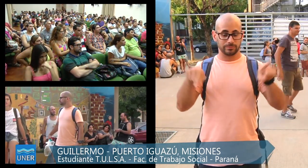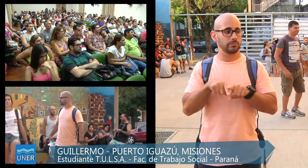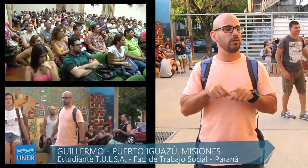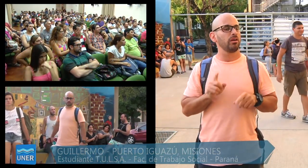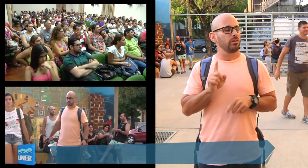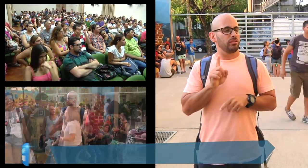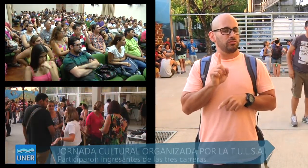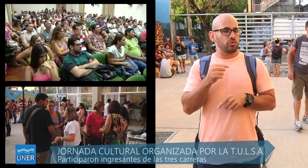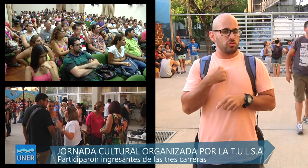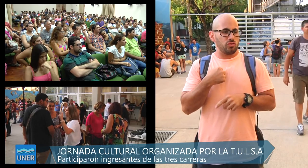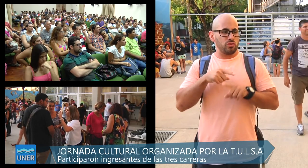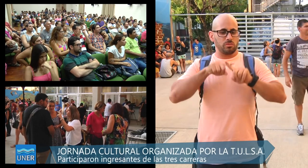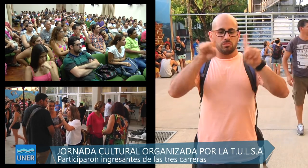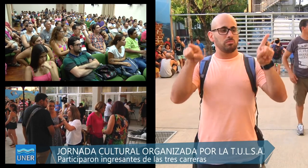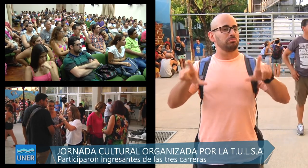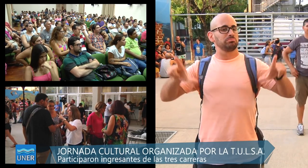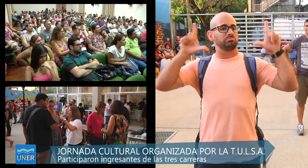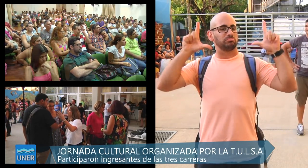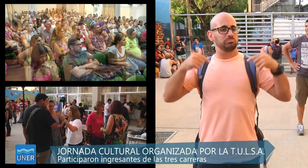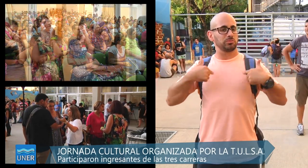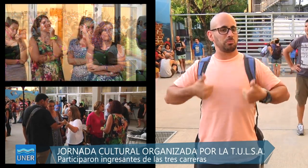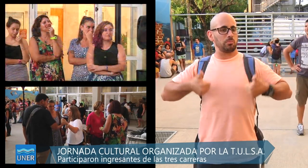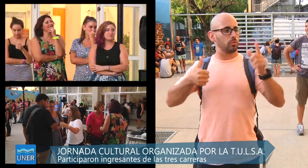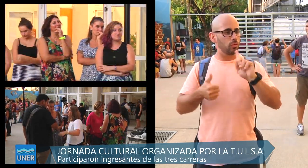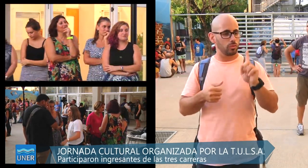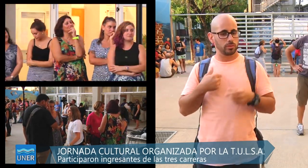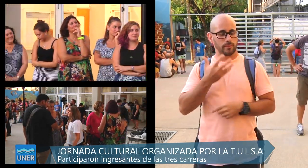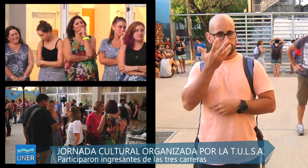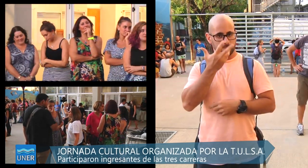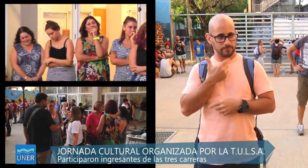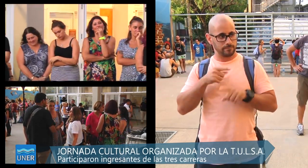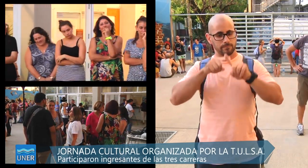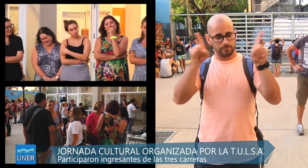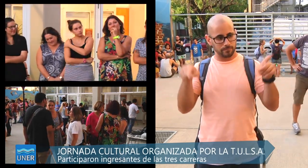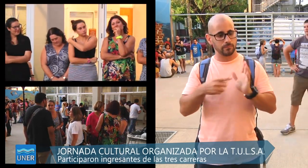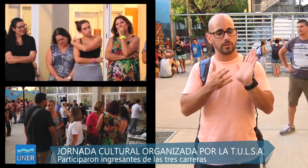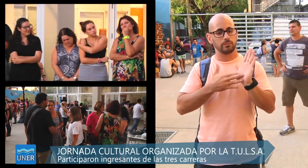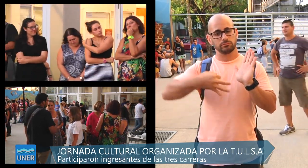Pero este título yo no lo quería para tenerlo y mostrarlo solamente, quería que sea una